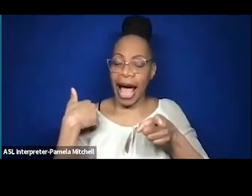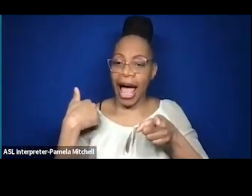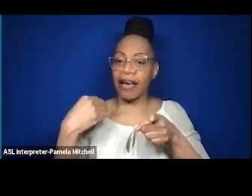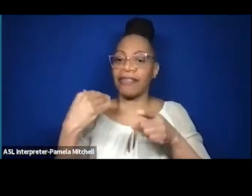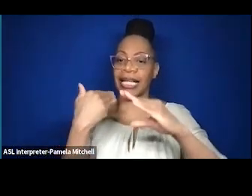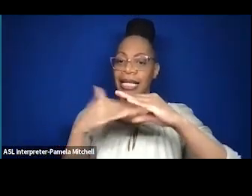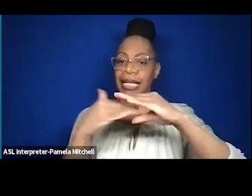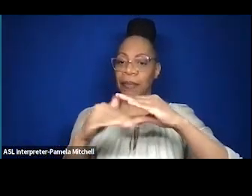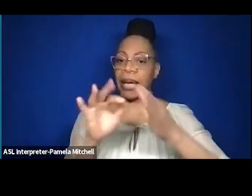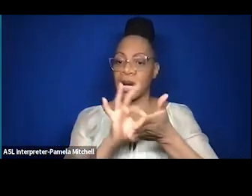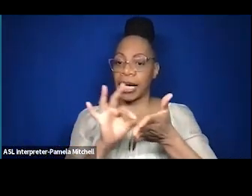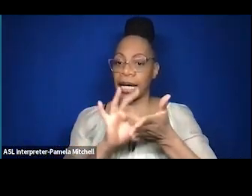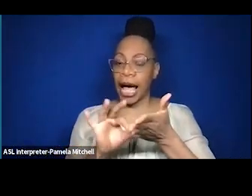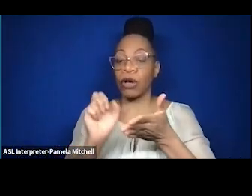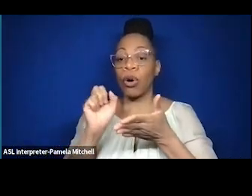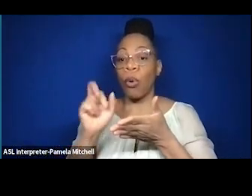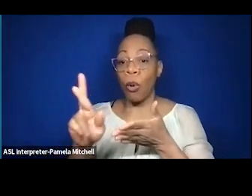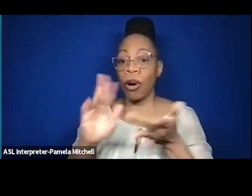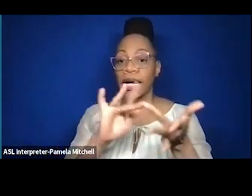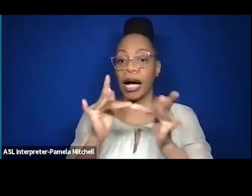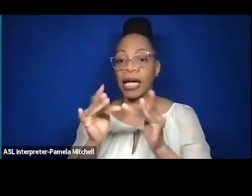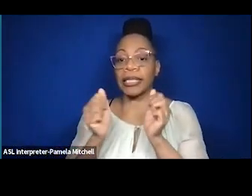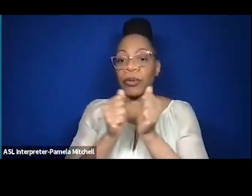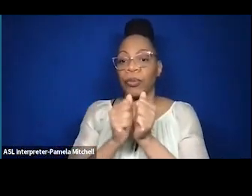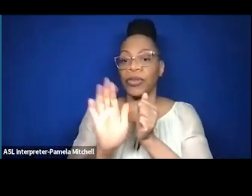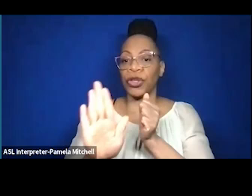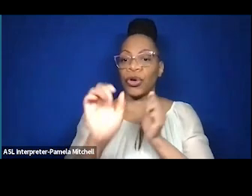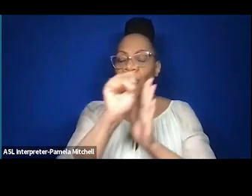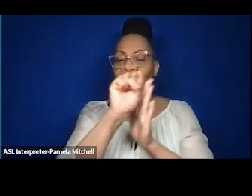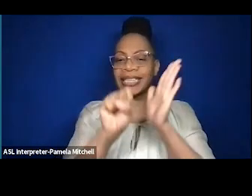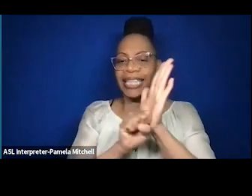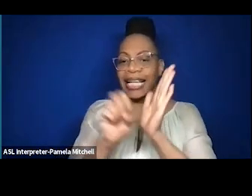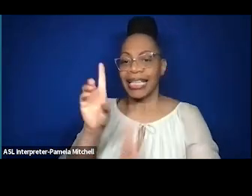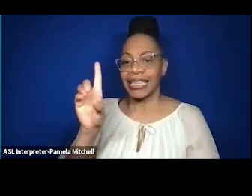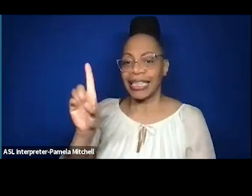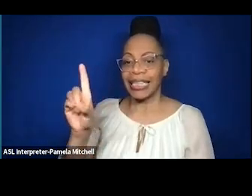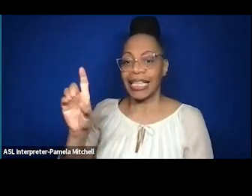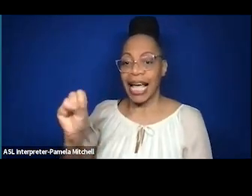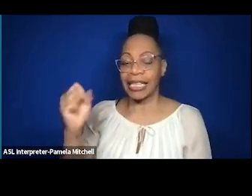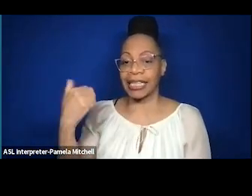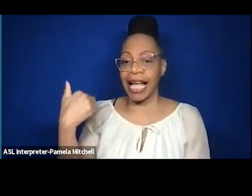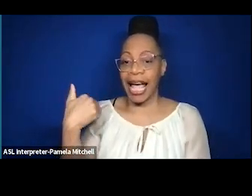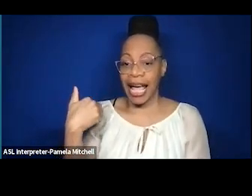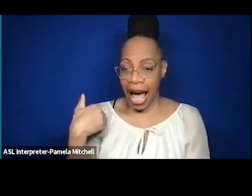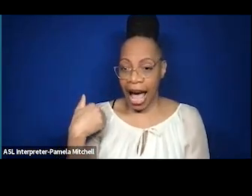o si están en contacto con el DDS de su estado, hay un contacto designado de DDS